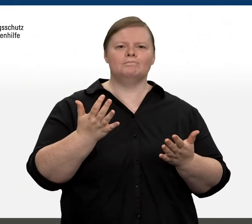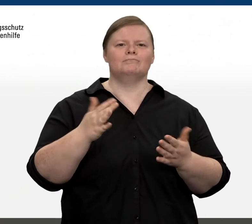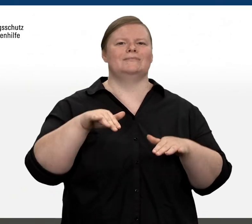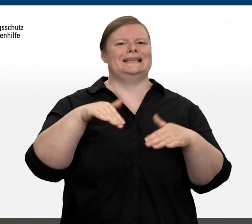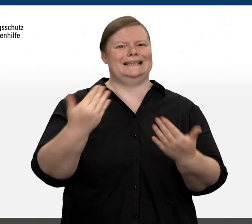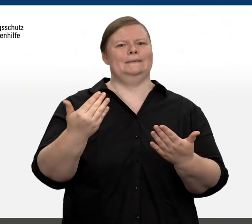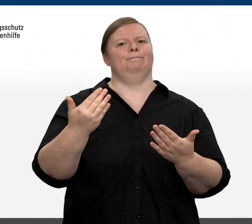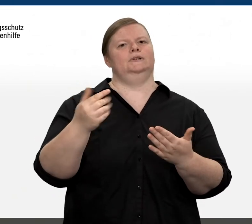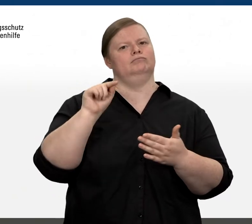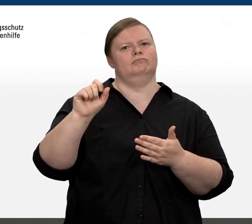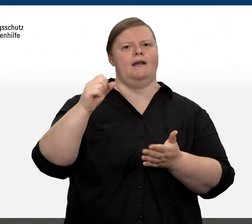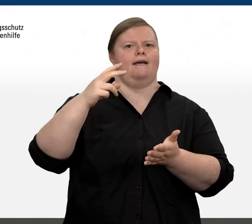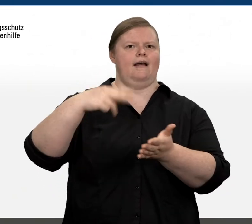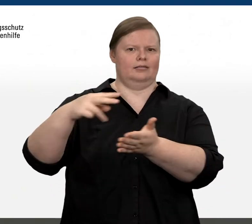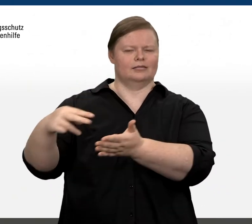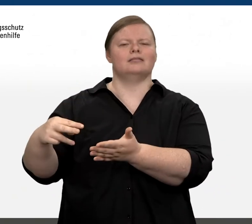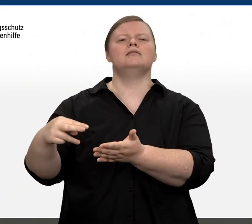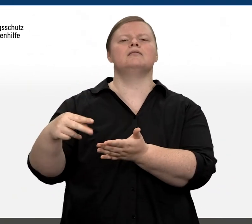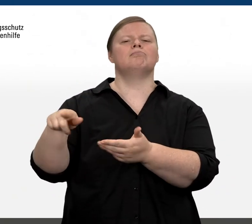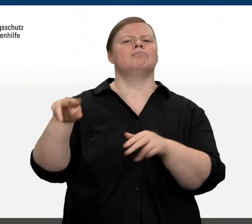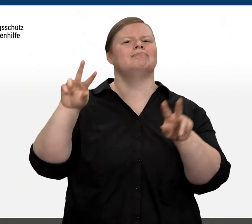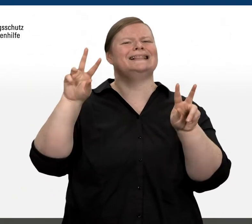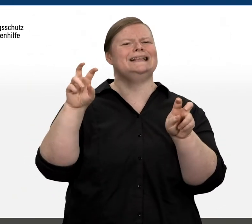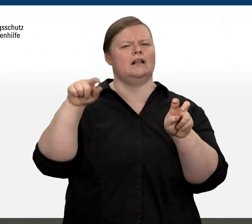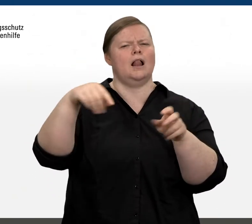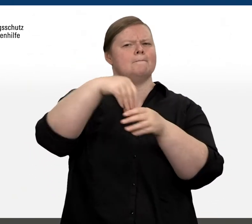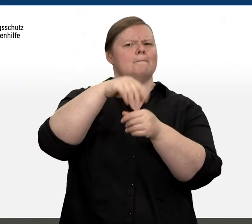können Sie in dem